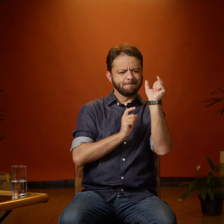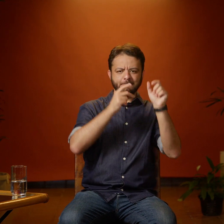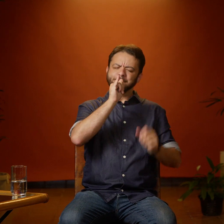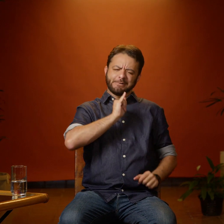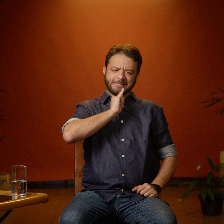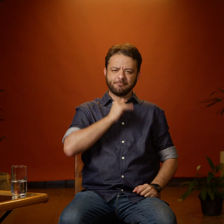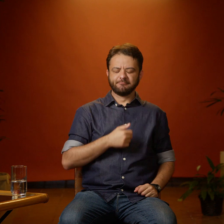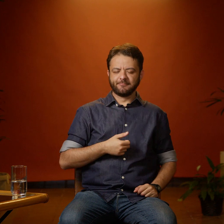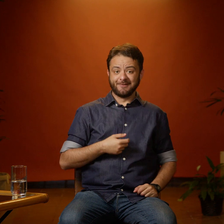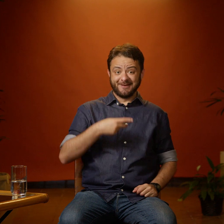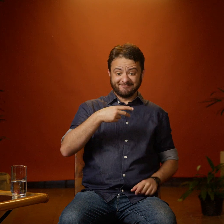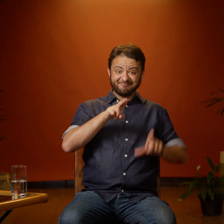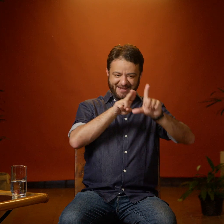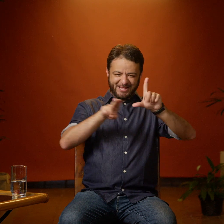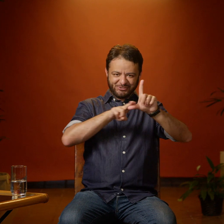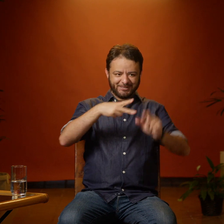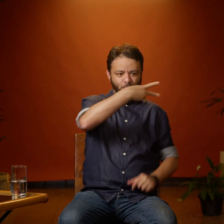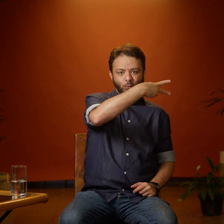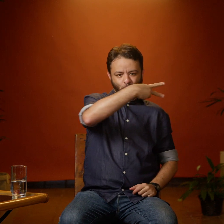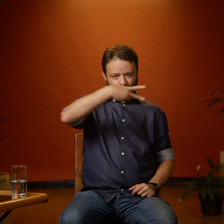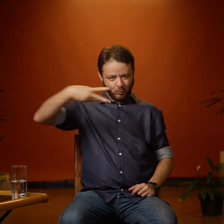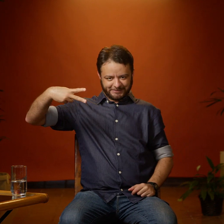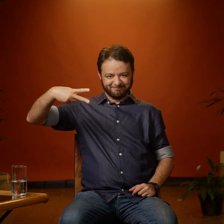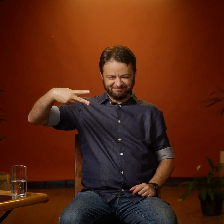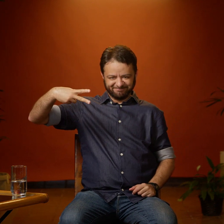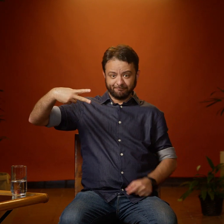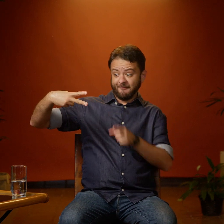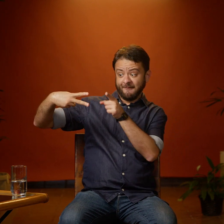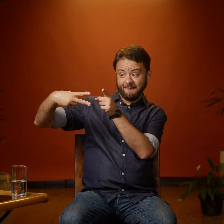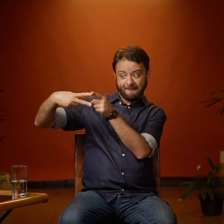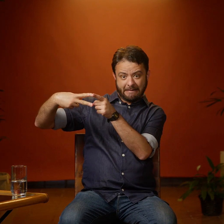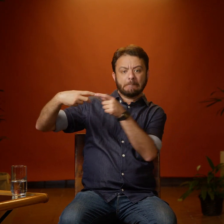colocar uma legenda em duas linhas. Na primeira, começa com as palavras.